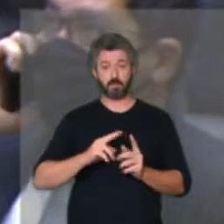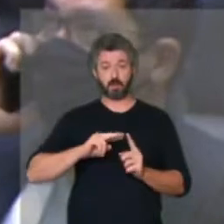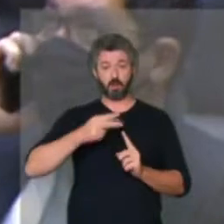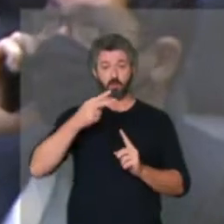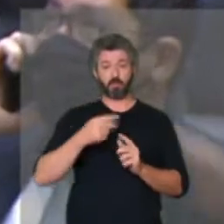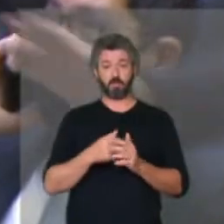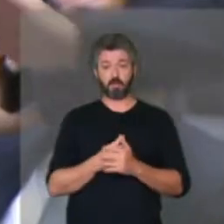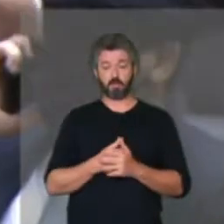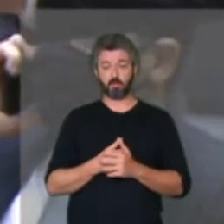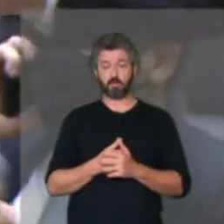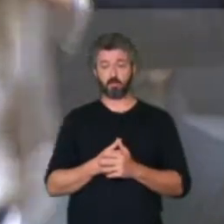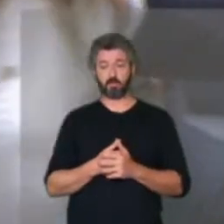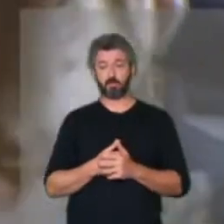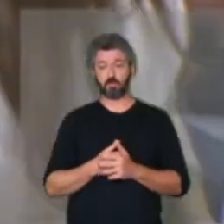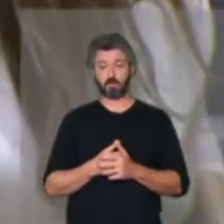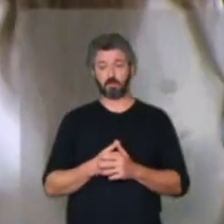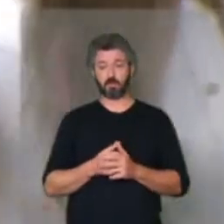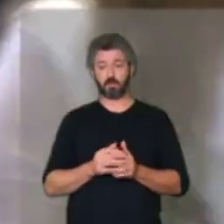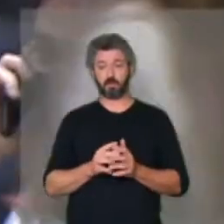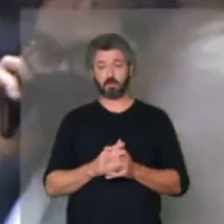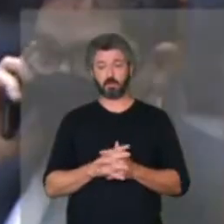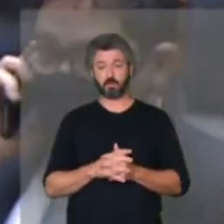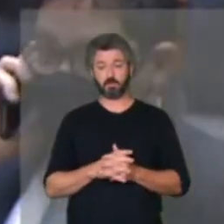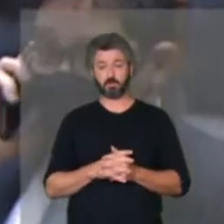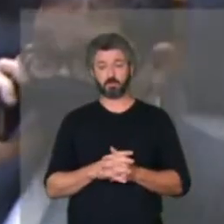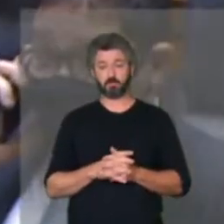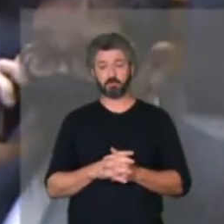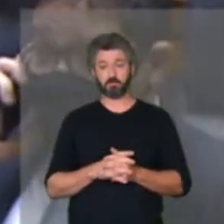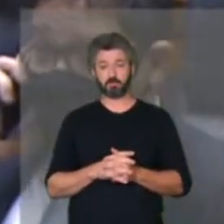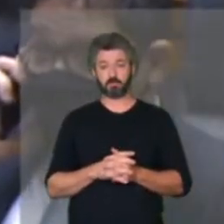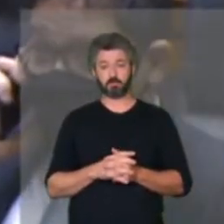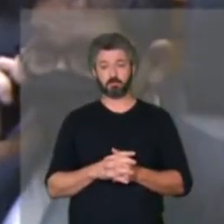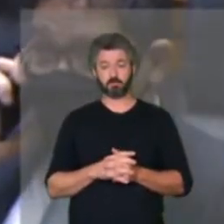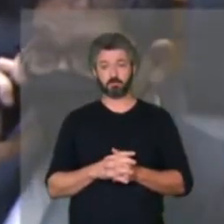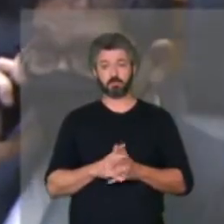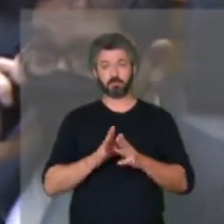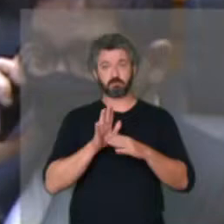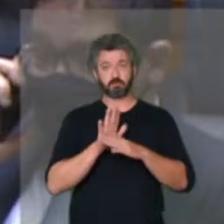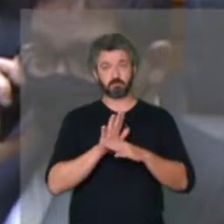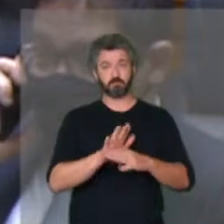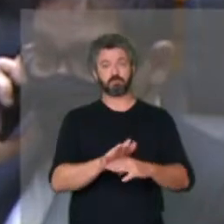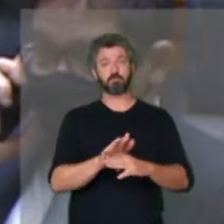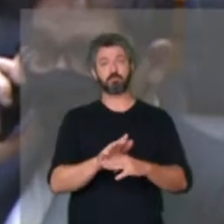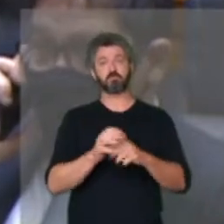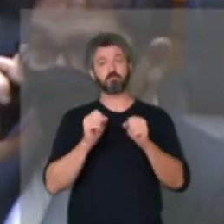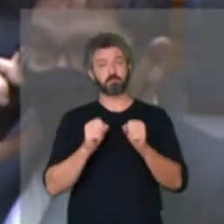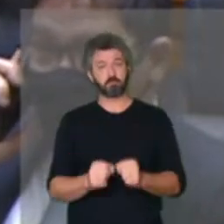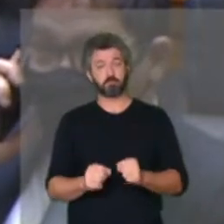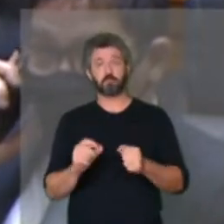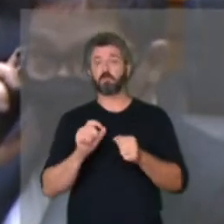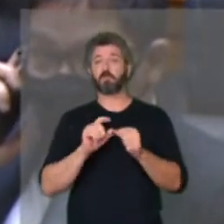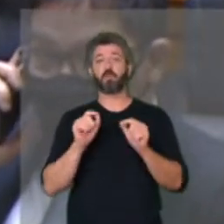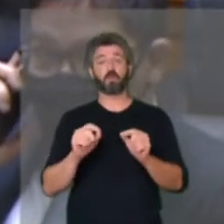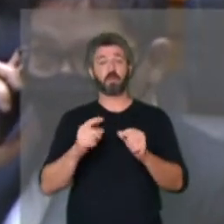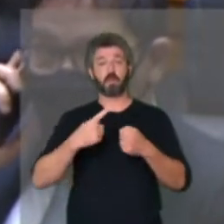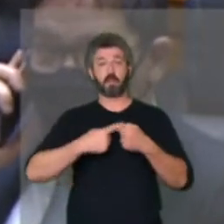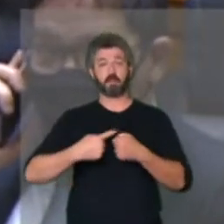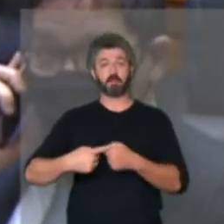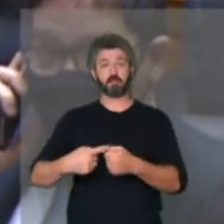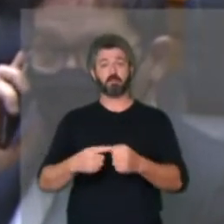ESSE AUMENTO QUE VAI... PODER CONTRIBUIR E FAZER COM QUE OS MUNICÍPIOS POSSAM OFERECER UMA SAÚDE MELHOR PORQUE... PELO MENOS 15% DESSE DINHEIRO TEM QUE IR PARA A SAÚDE. 25%